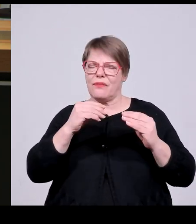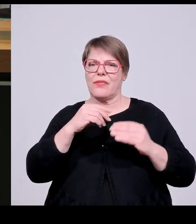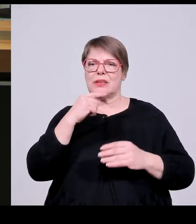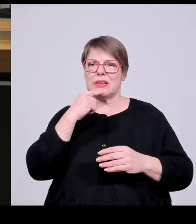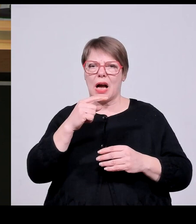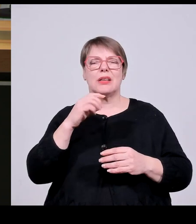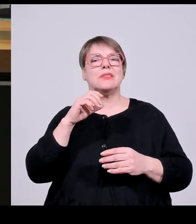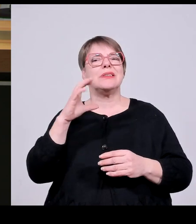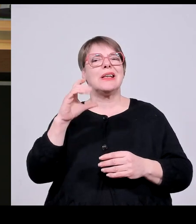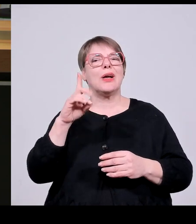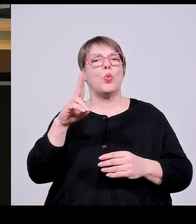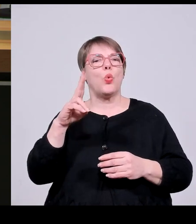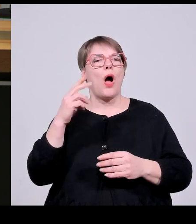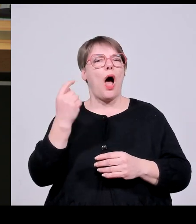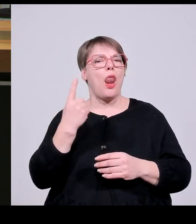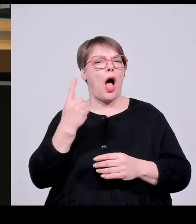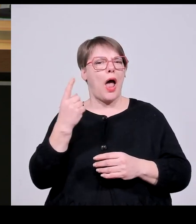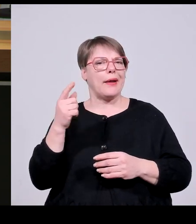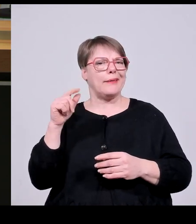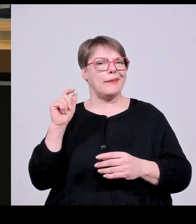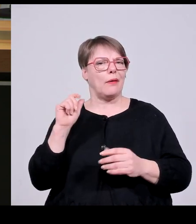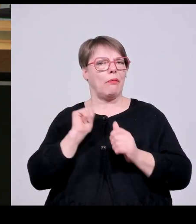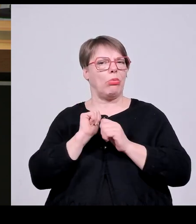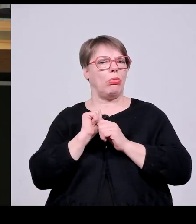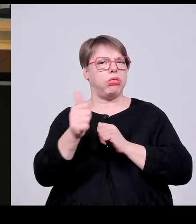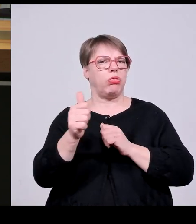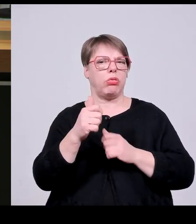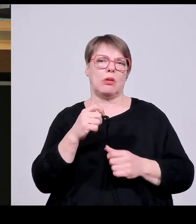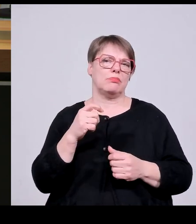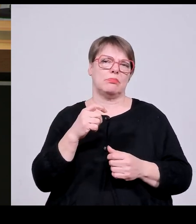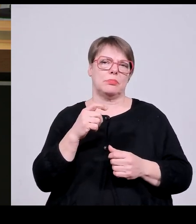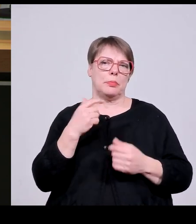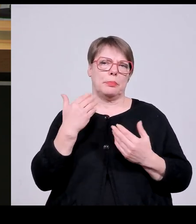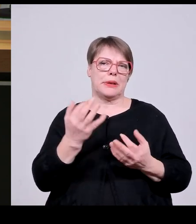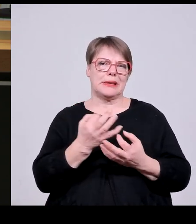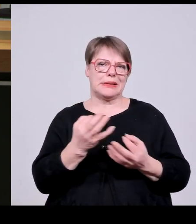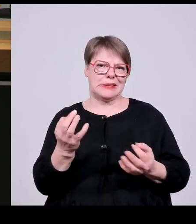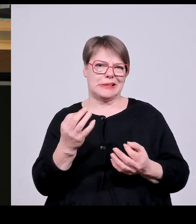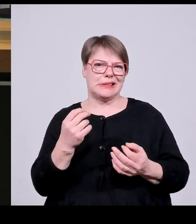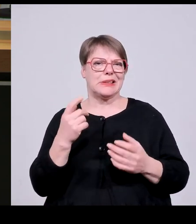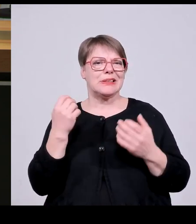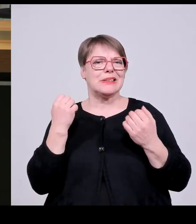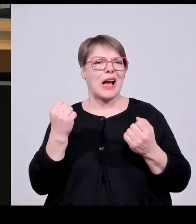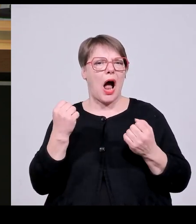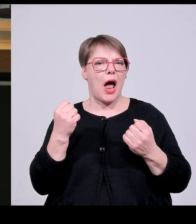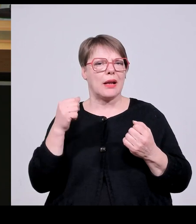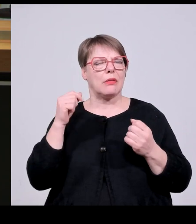unabhängigen BPD Gutachtens ist hier sicherlich ein gutes Beispiel. Und für meine Fraktion kann ich sagen: in